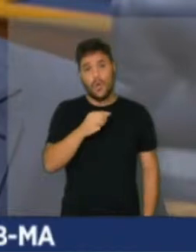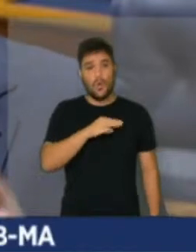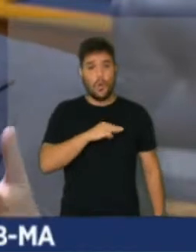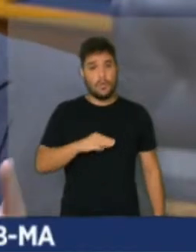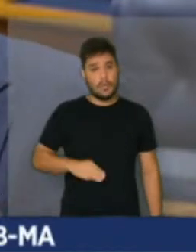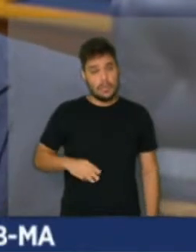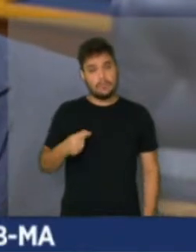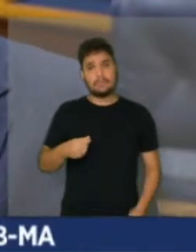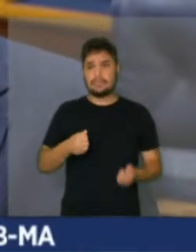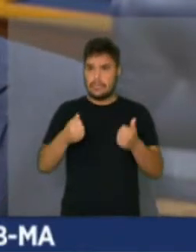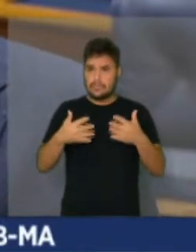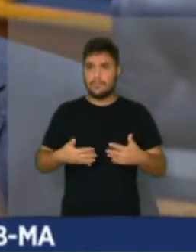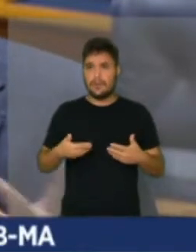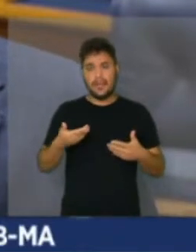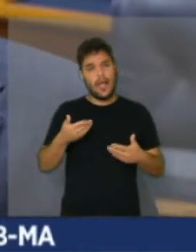ENTÃO, O MDB VAI ORIENTAR